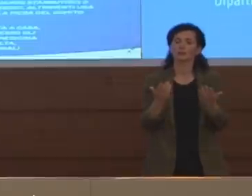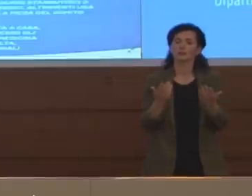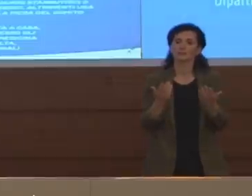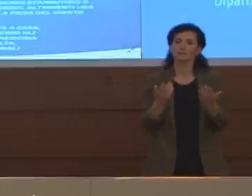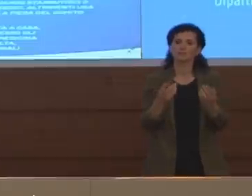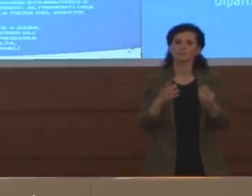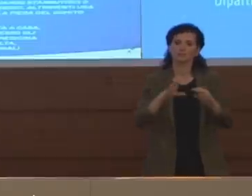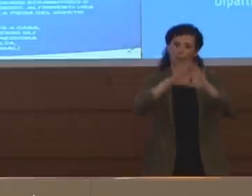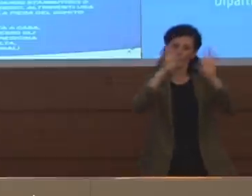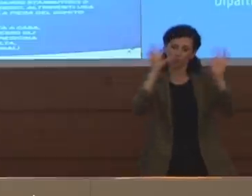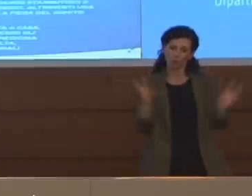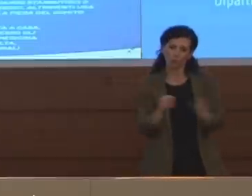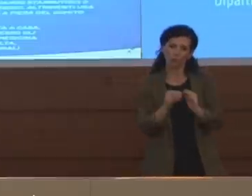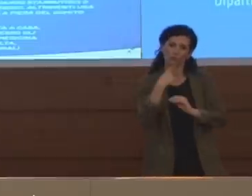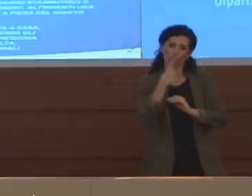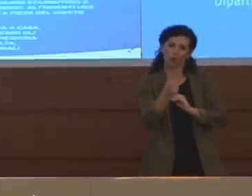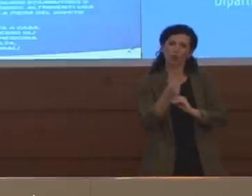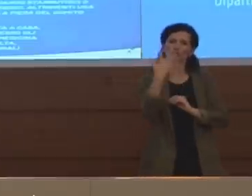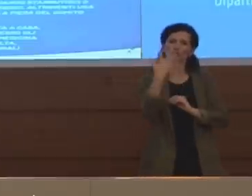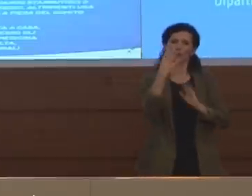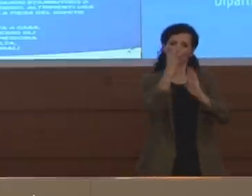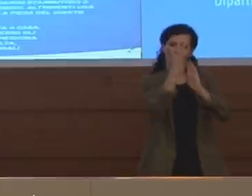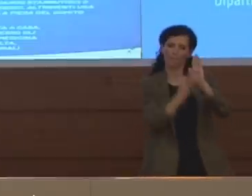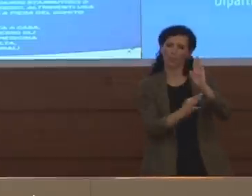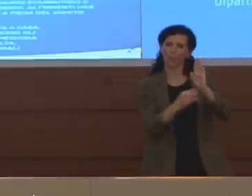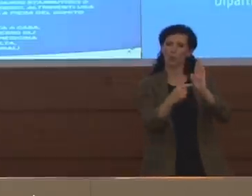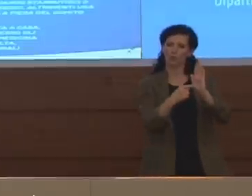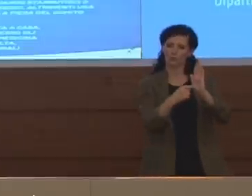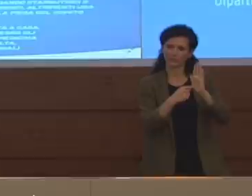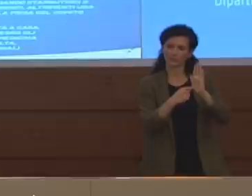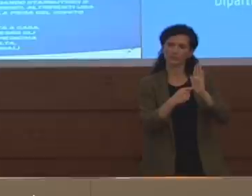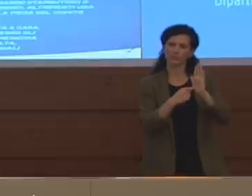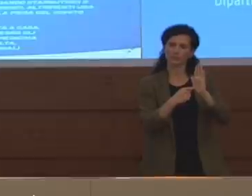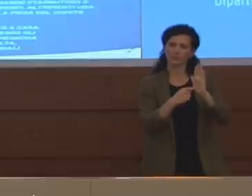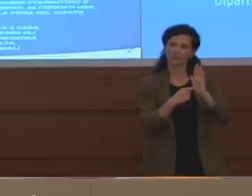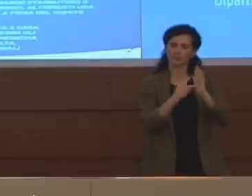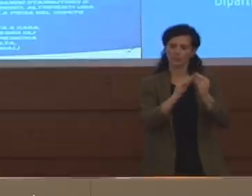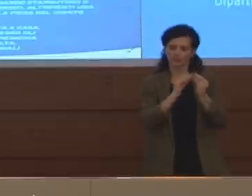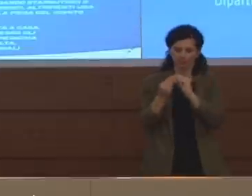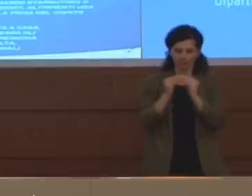cinque punti rispetto ai quali poi costruire la progettualità della